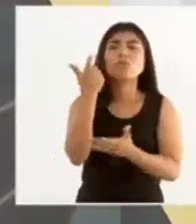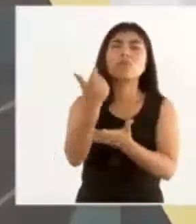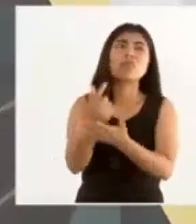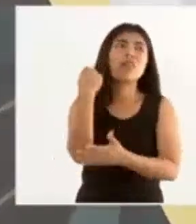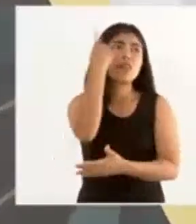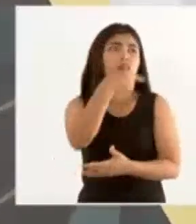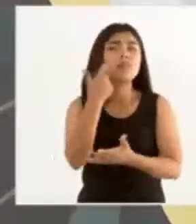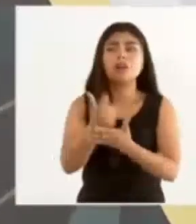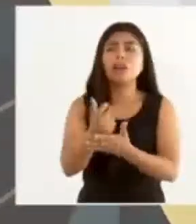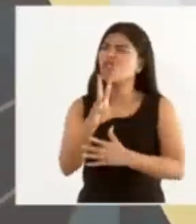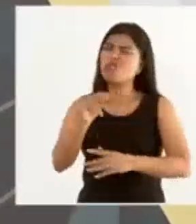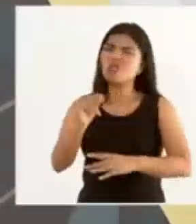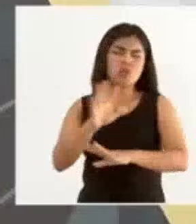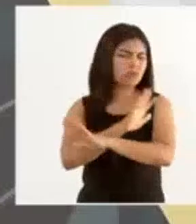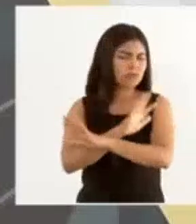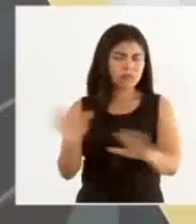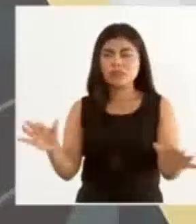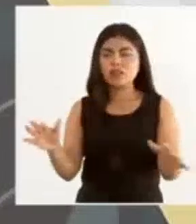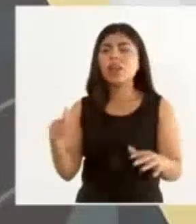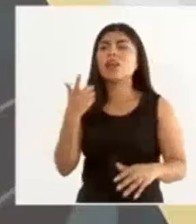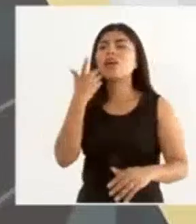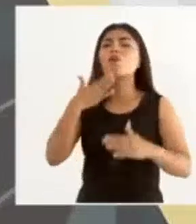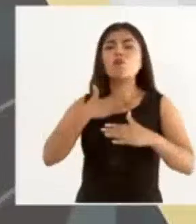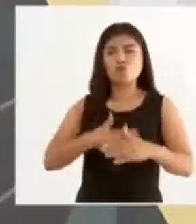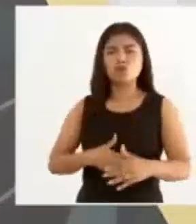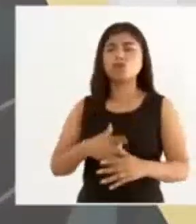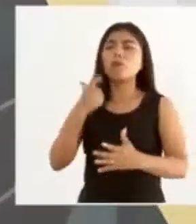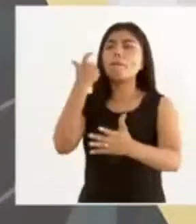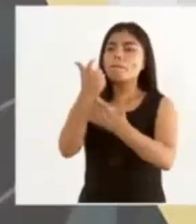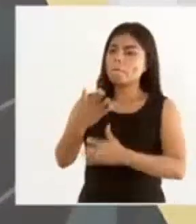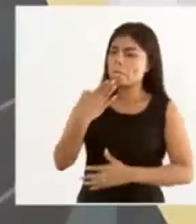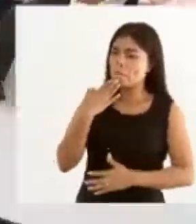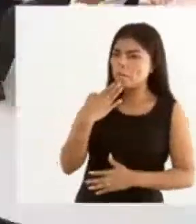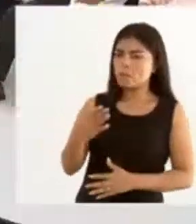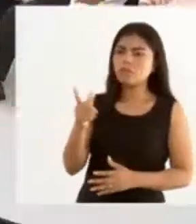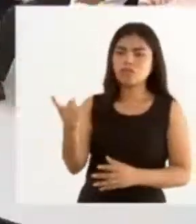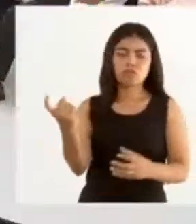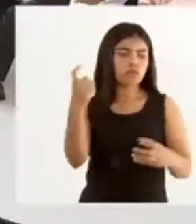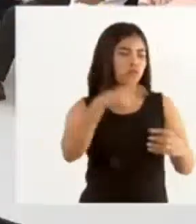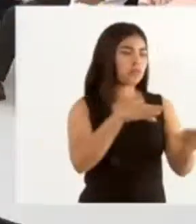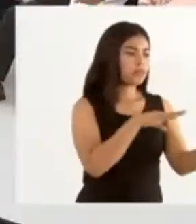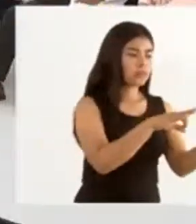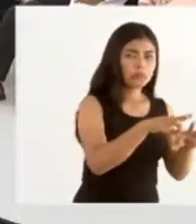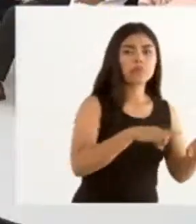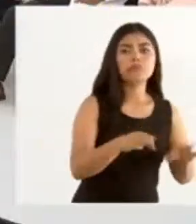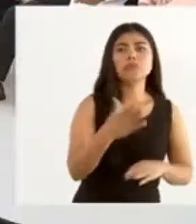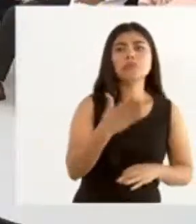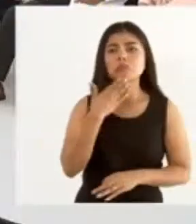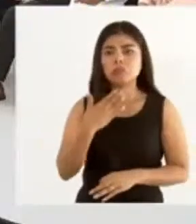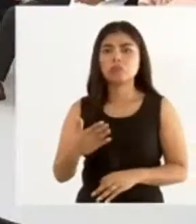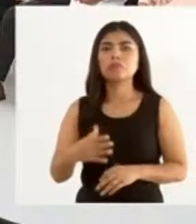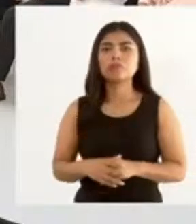eso se regularice. Esa es la prioridad número uno. Y de ahí, bueno, el hospital de Cárdenas que tiene